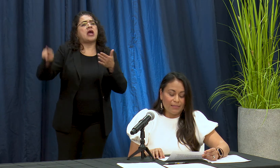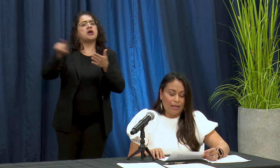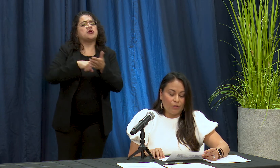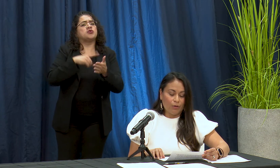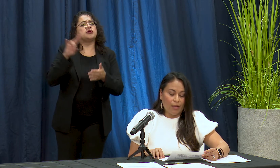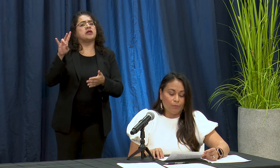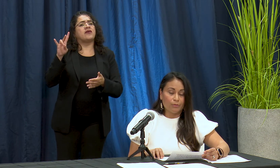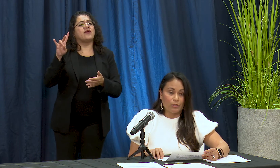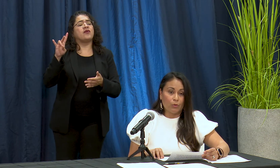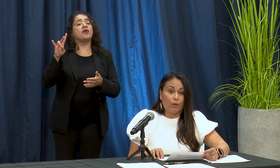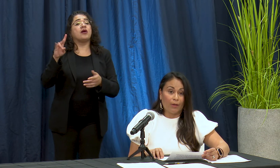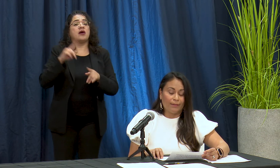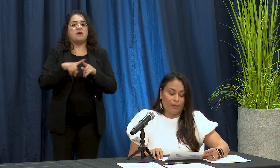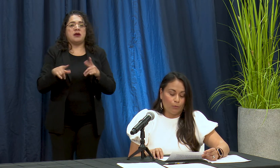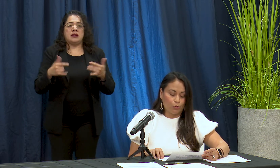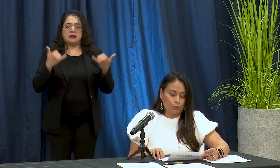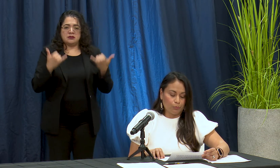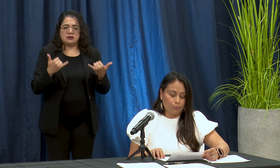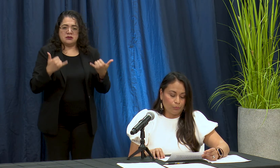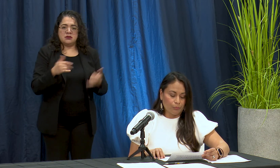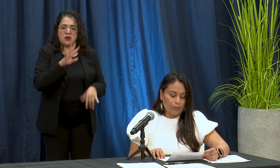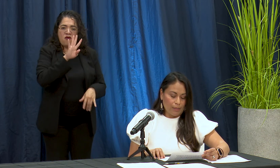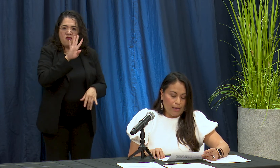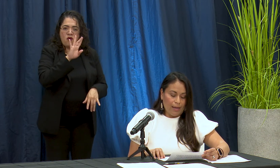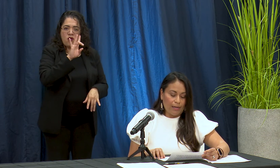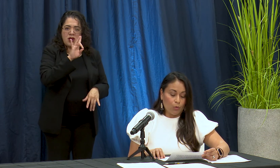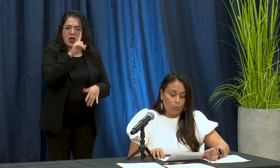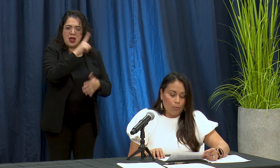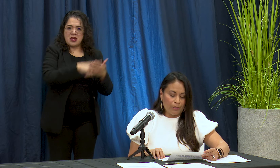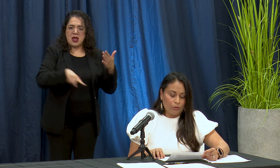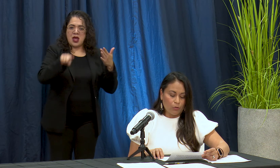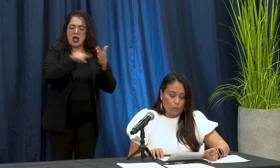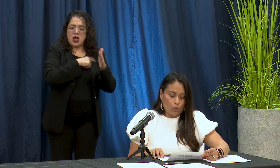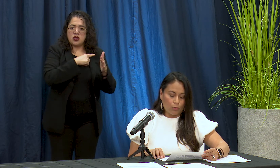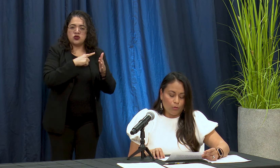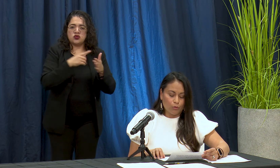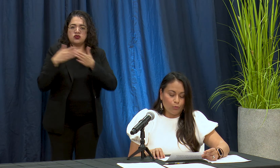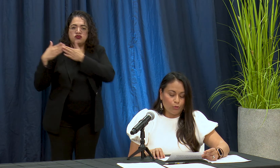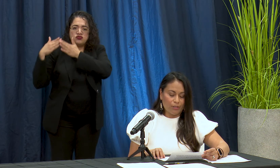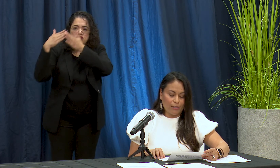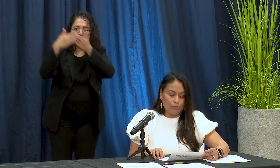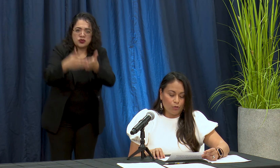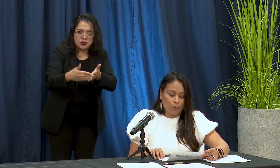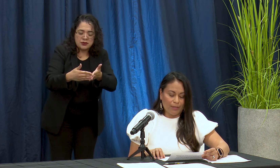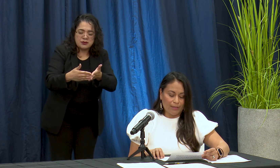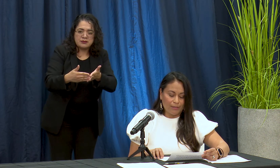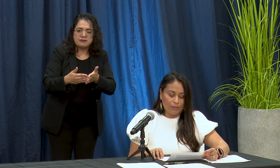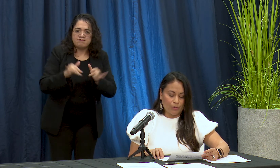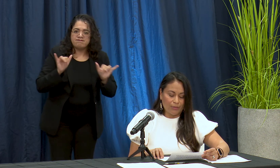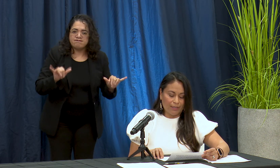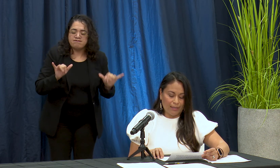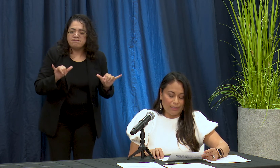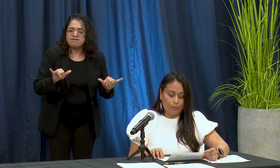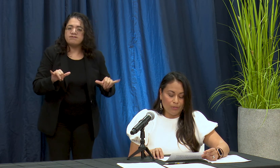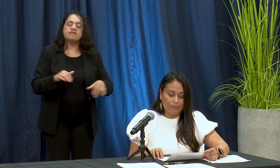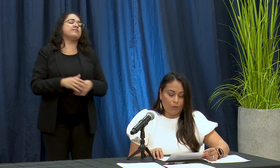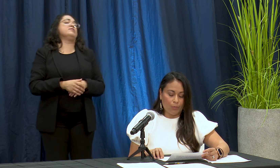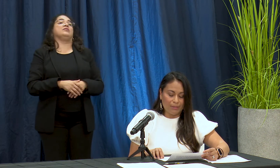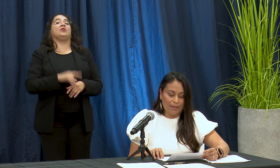este año hemos visto a Cuarenta Y Ocho en algún momento cuando los funcionarios toma una decisión de que es posible comenzar